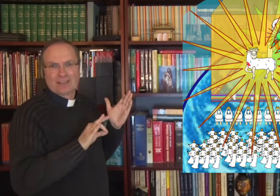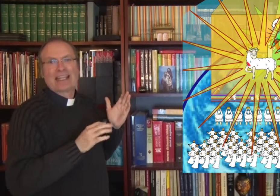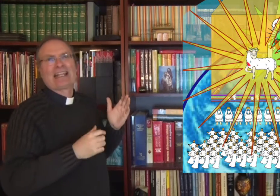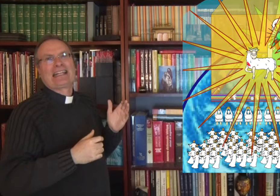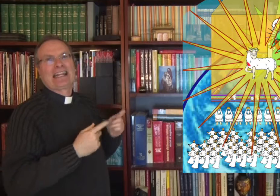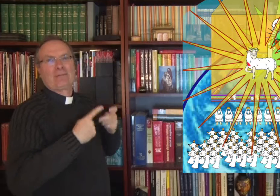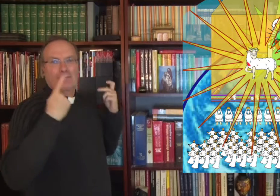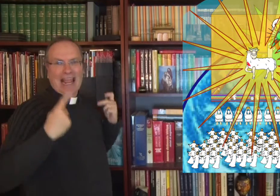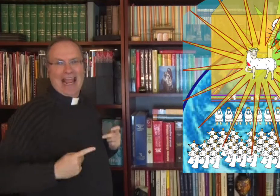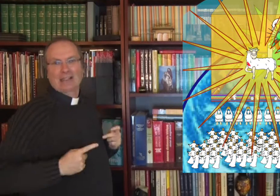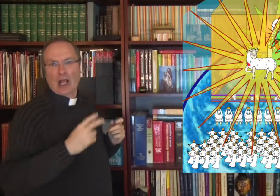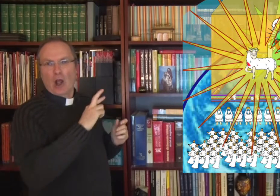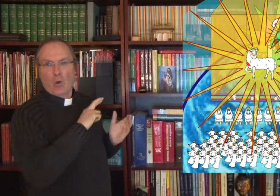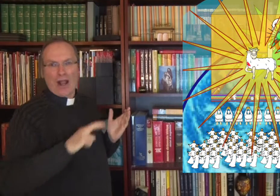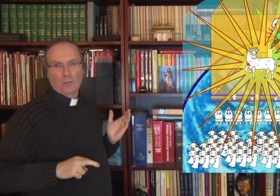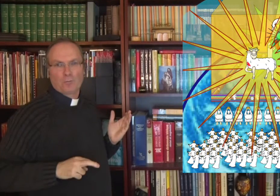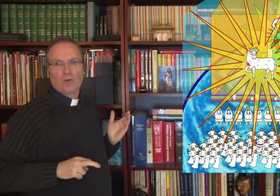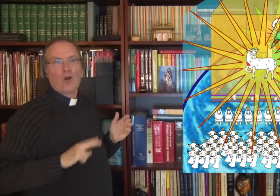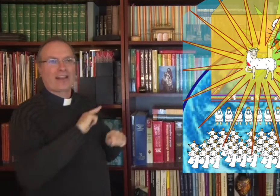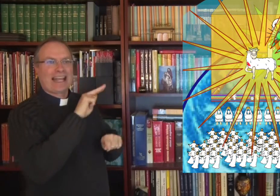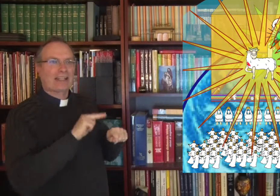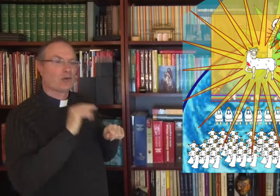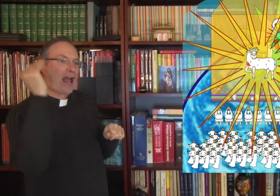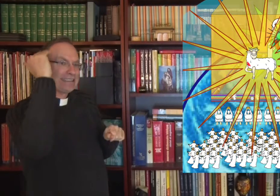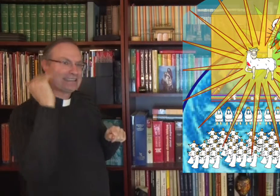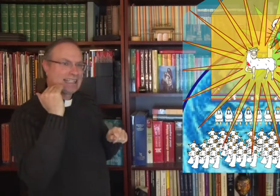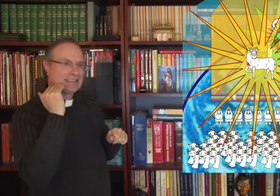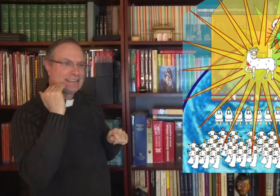des prêtres royaux, une nation sainte,